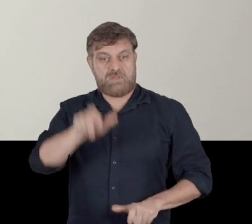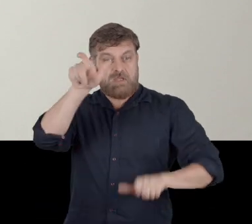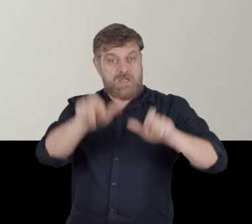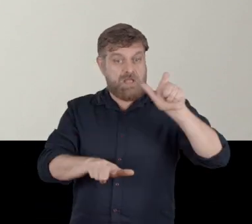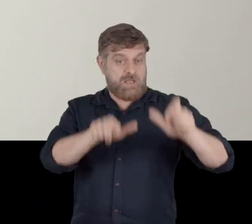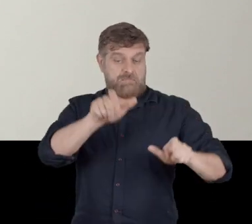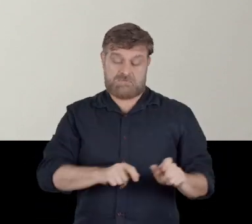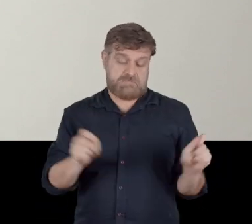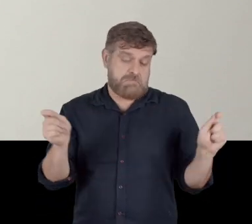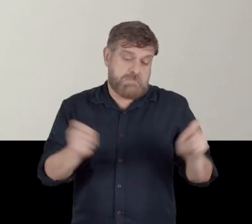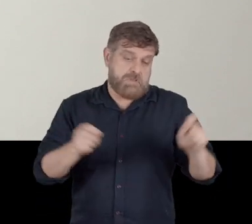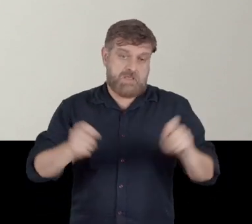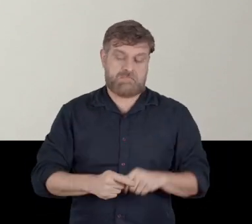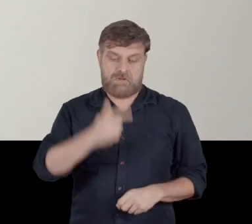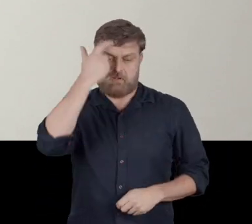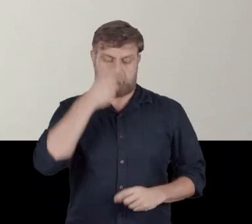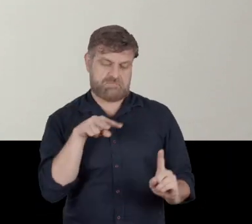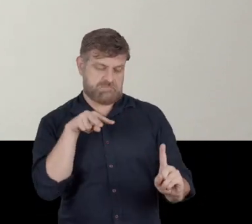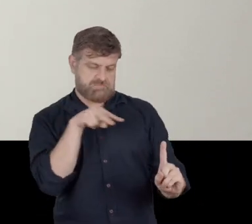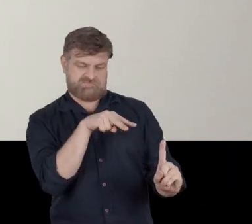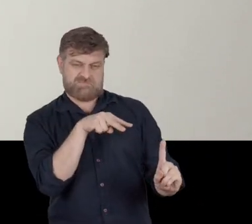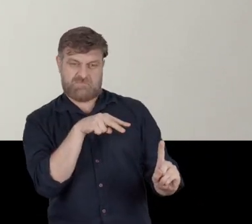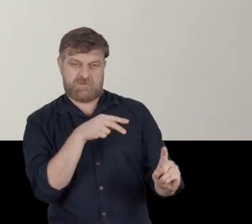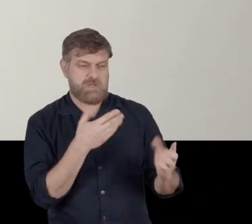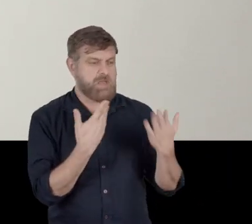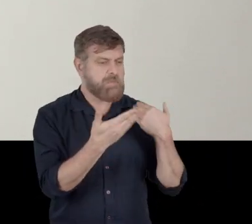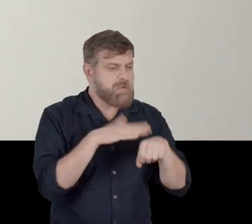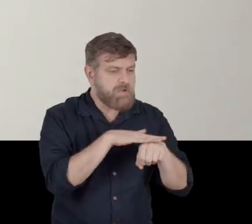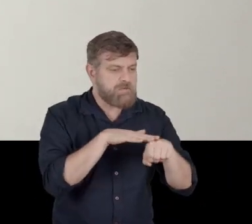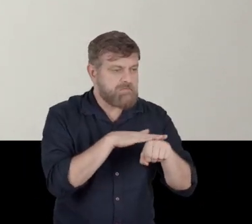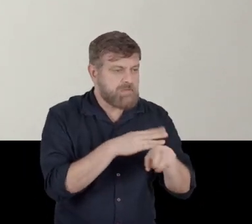As pessoas elas podem ter uma aparência e quando você conversa